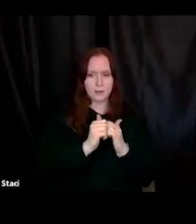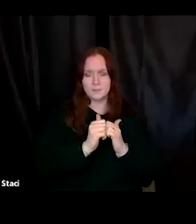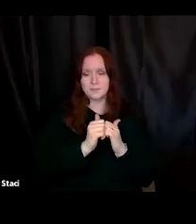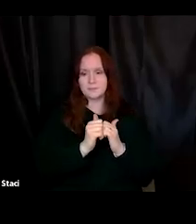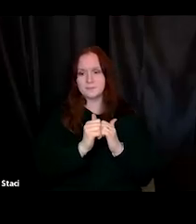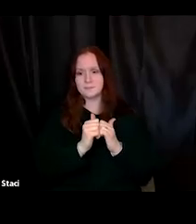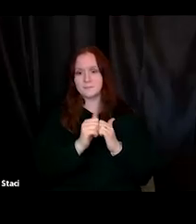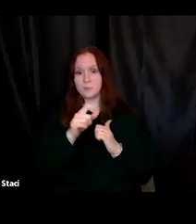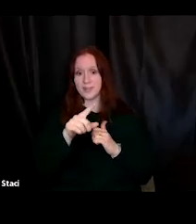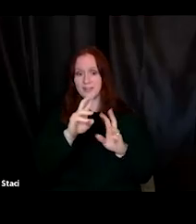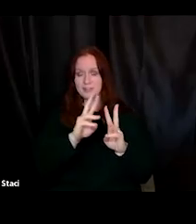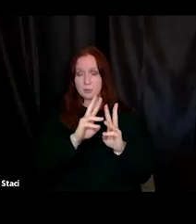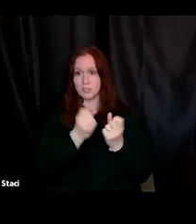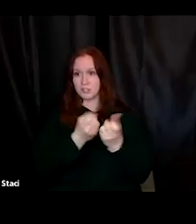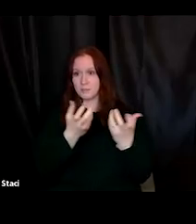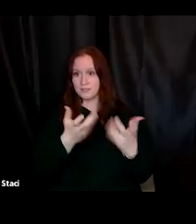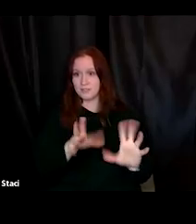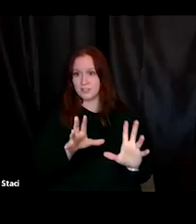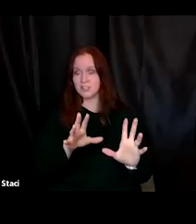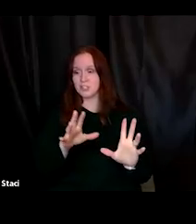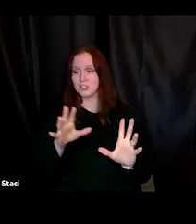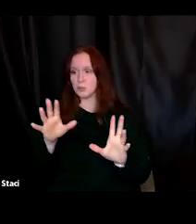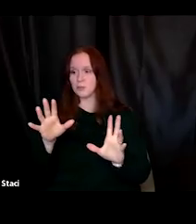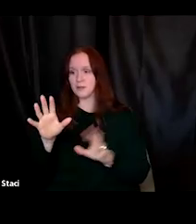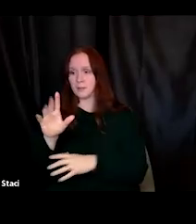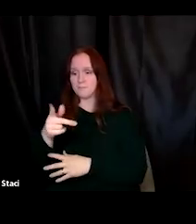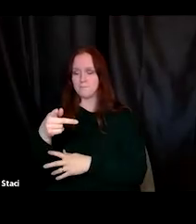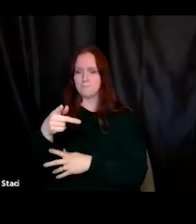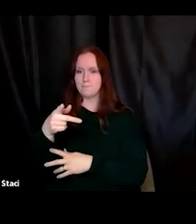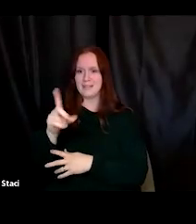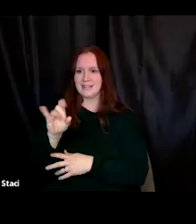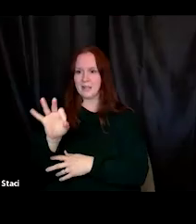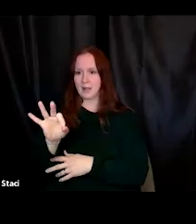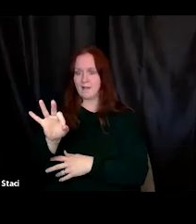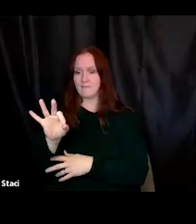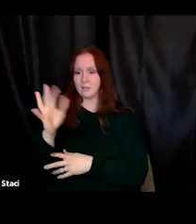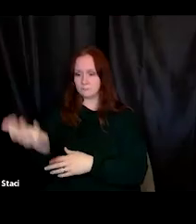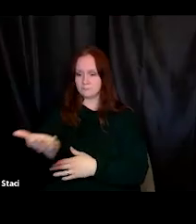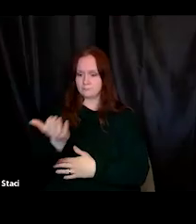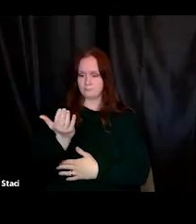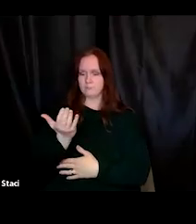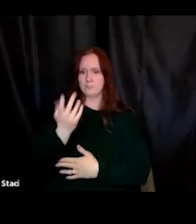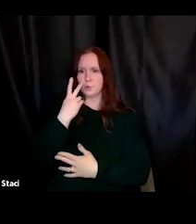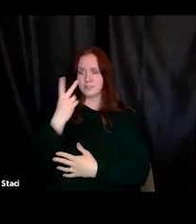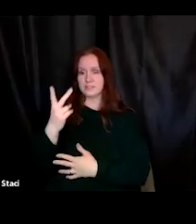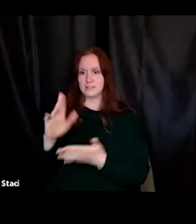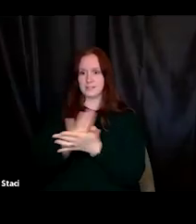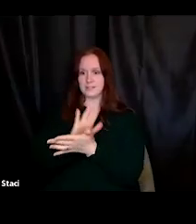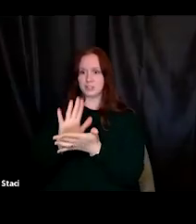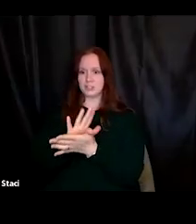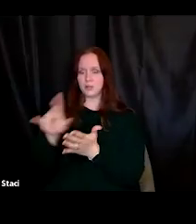y no necesariamente recibe un procesamiento especial. Nuestro trabajo está realmente en documentar la discapacidad